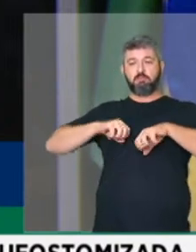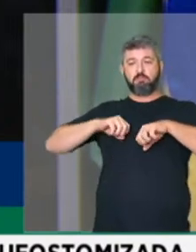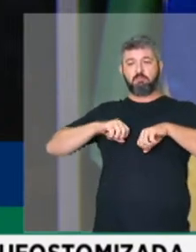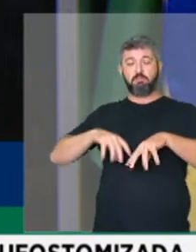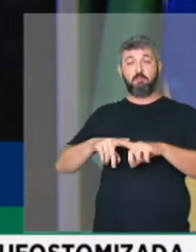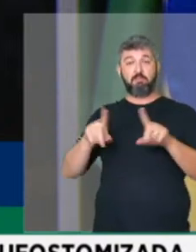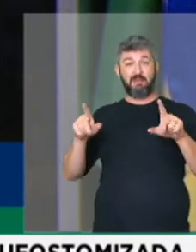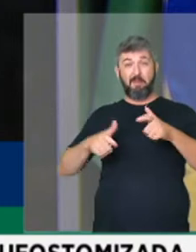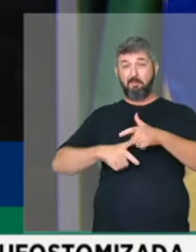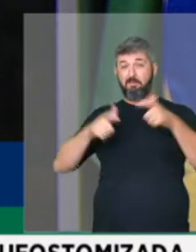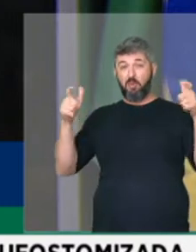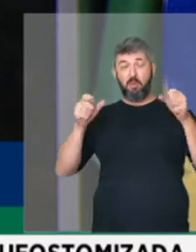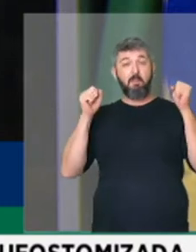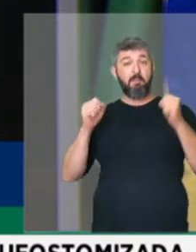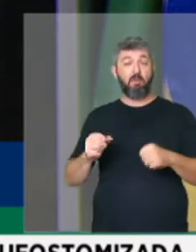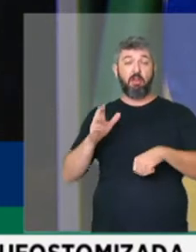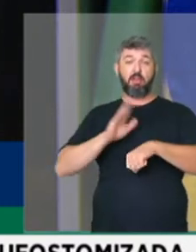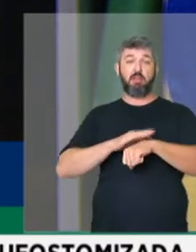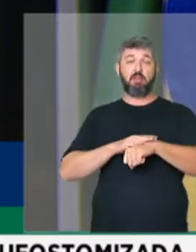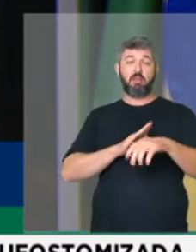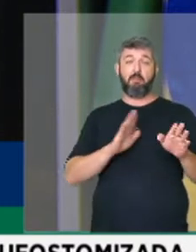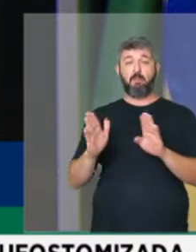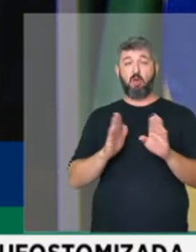PARA REALIZAÇÃO E CUIDADOS COM TRAQUEOSTOMIA EM CRIANÇ